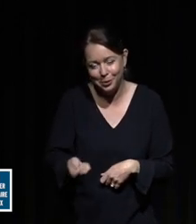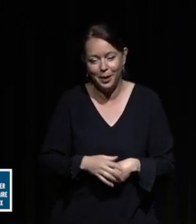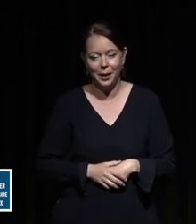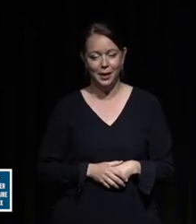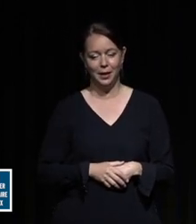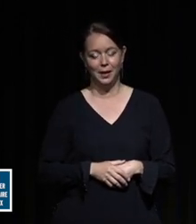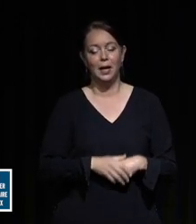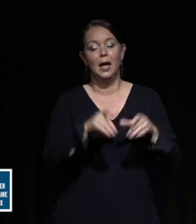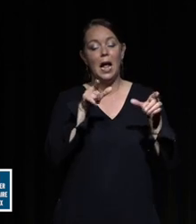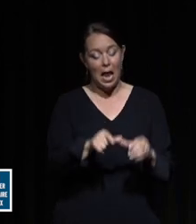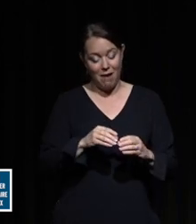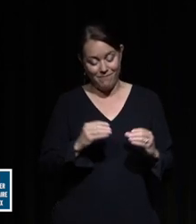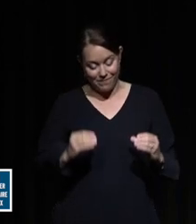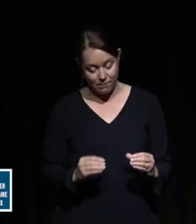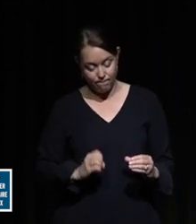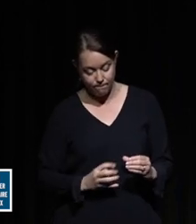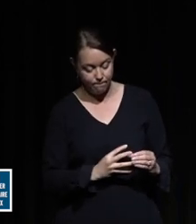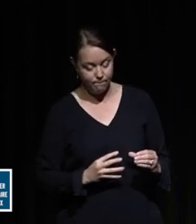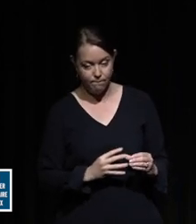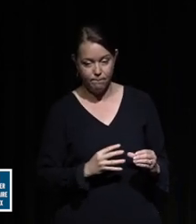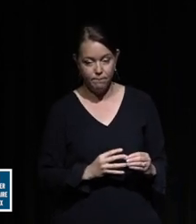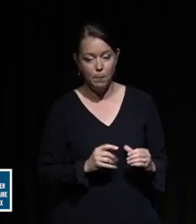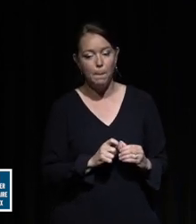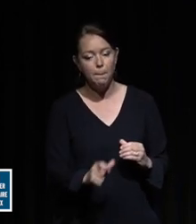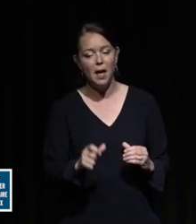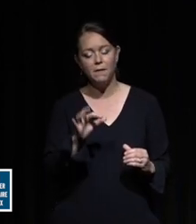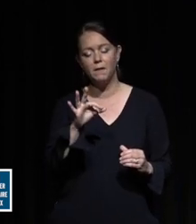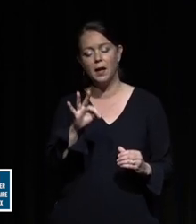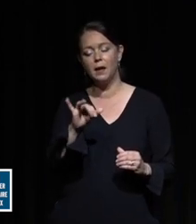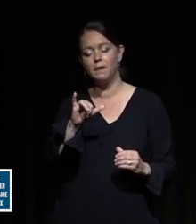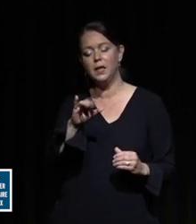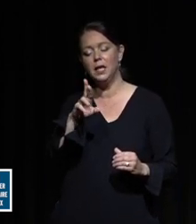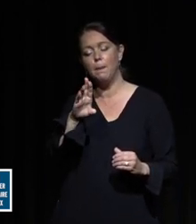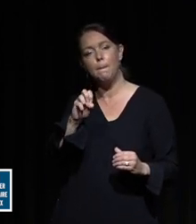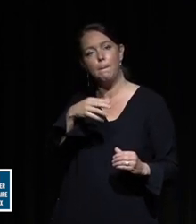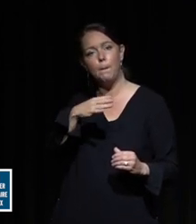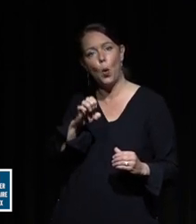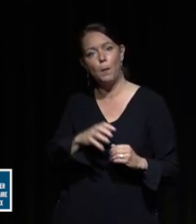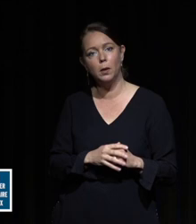l'adénomyose peut simuler le fibrome vous voyez ici c'est une à des nommés aux localiser attention